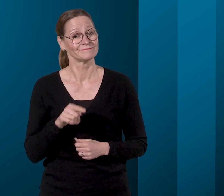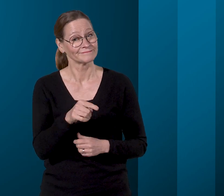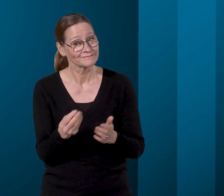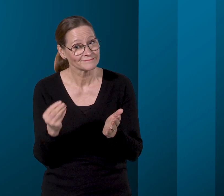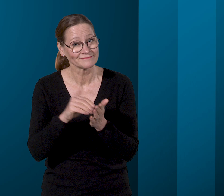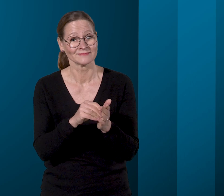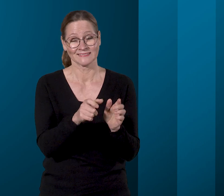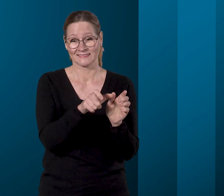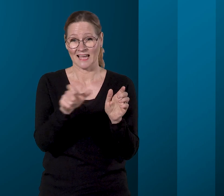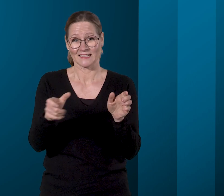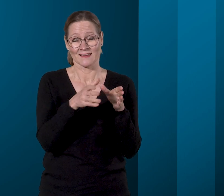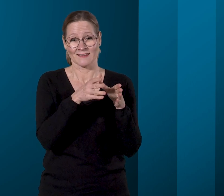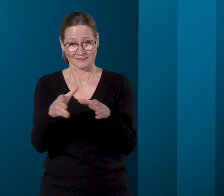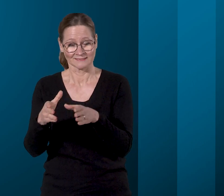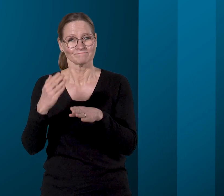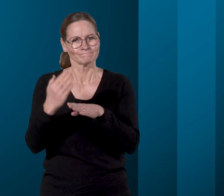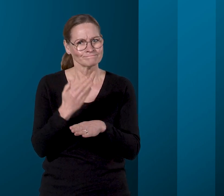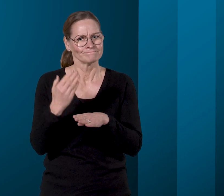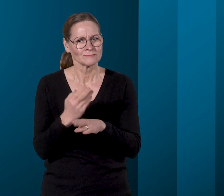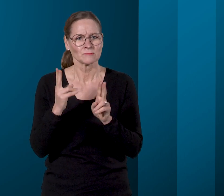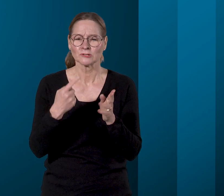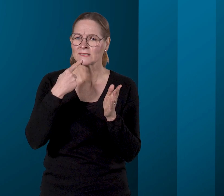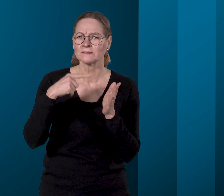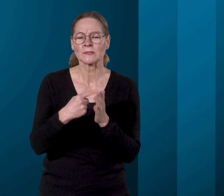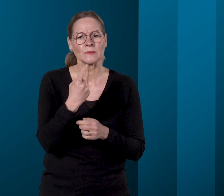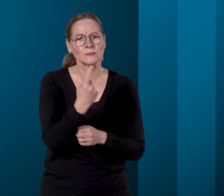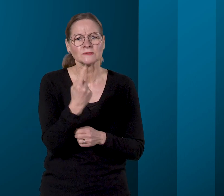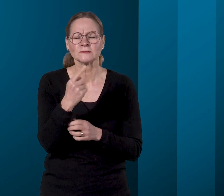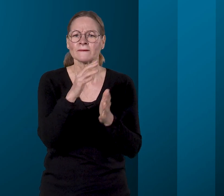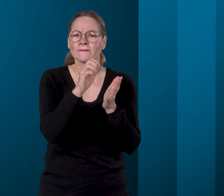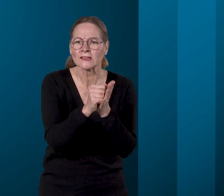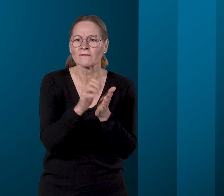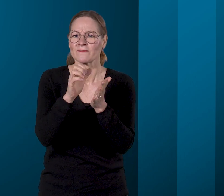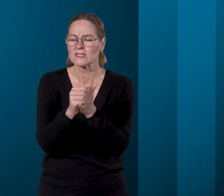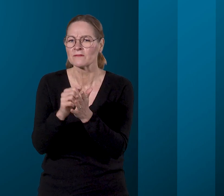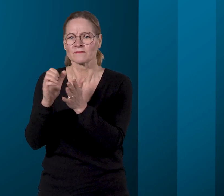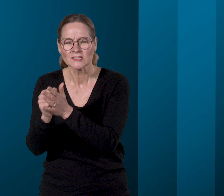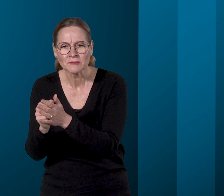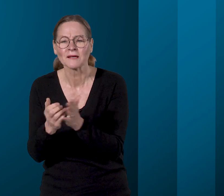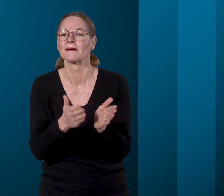Lisäksi sarjan jaksoissa harjoitellaan muun muassa yksittäisiä viittomia, -